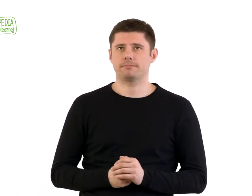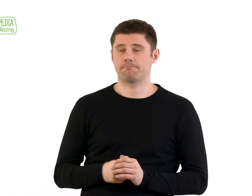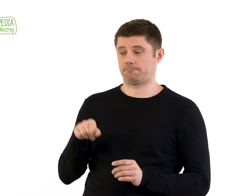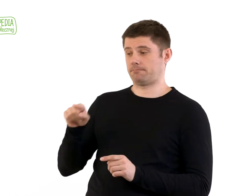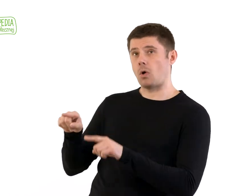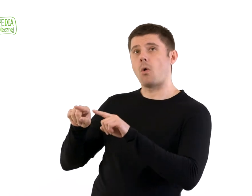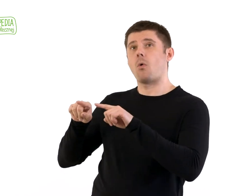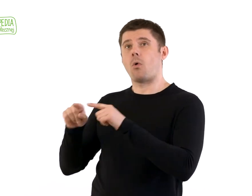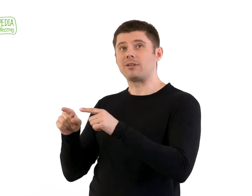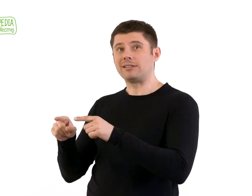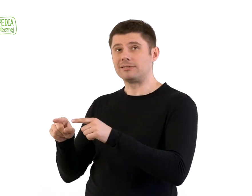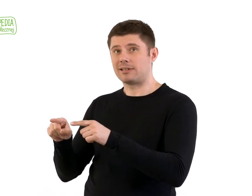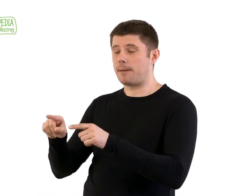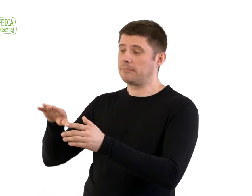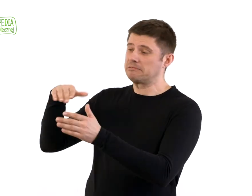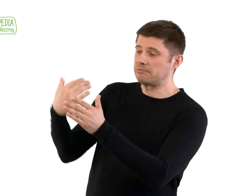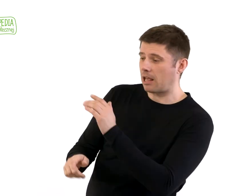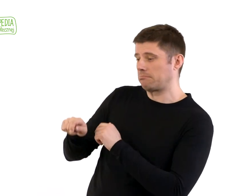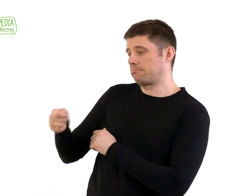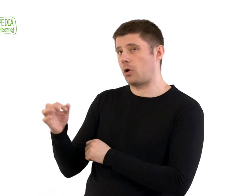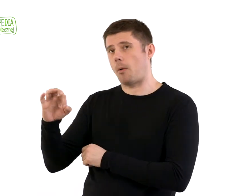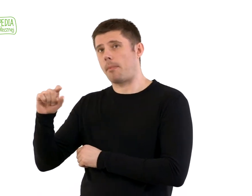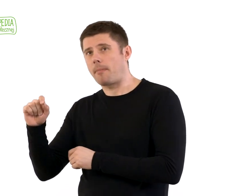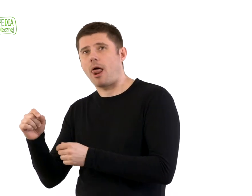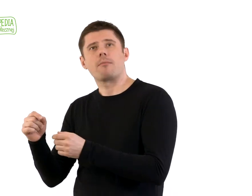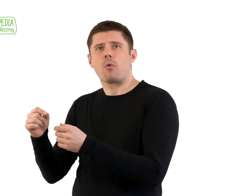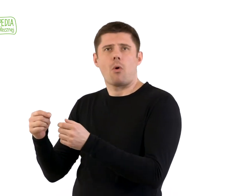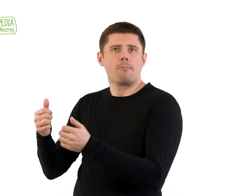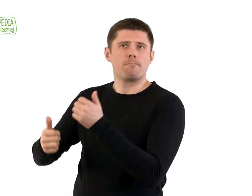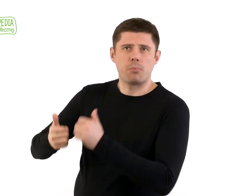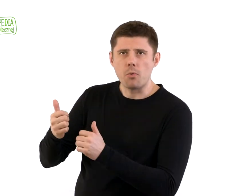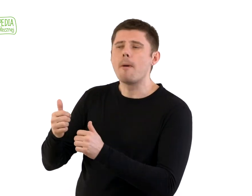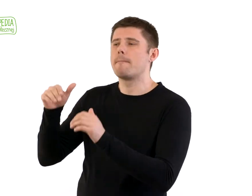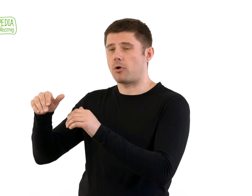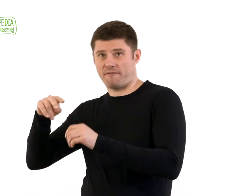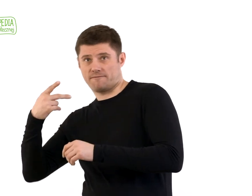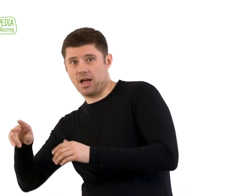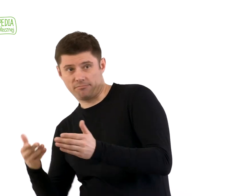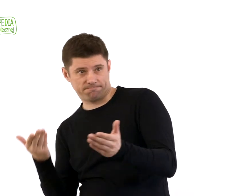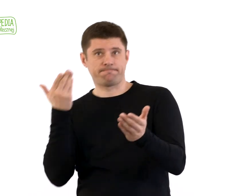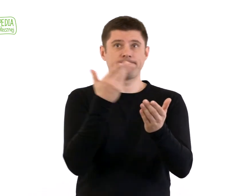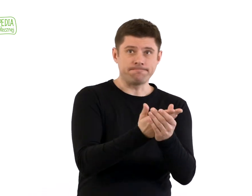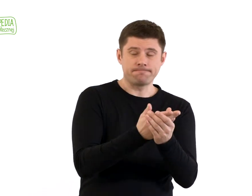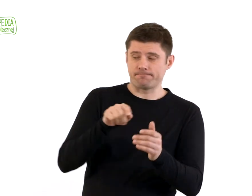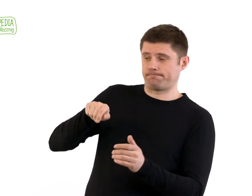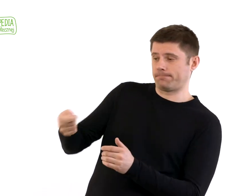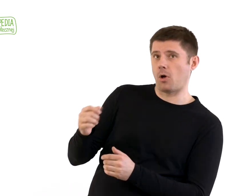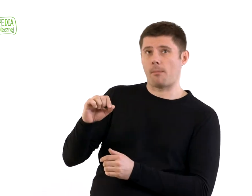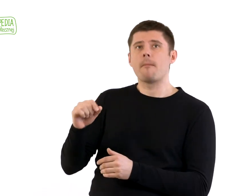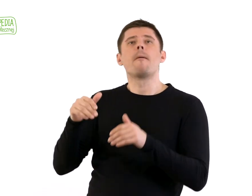Czy po utracie statusu OPP organizacja może ponownie złożyć wniosek o nadanie statusu OPP?